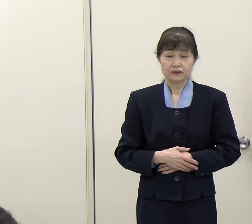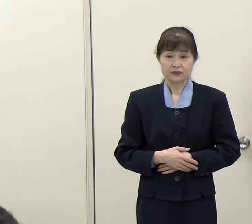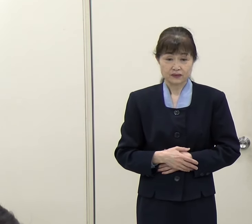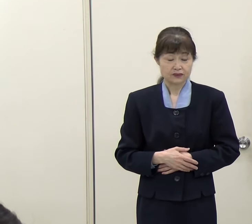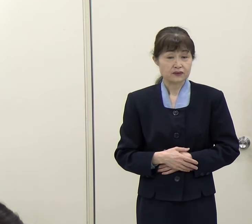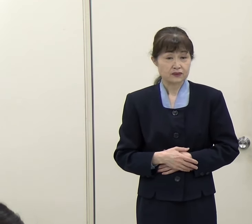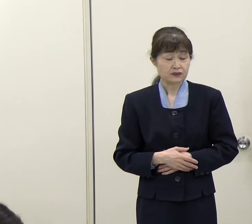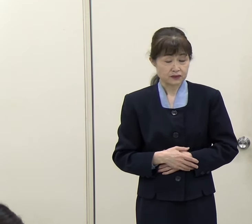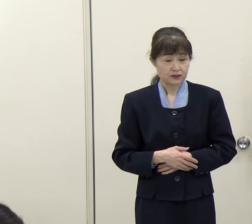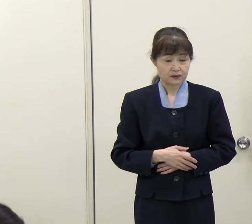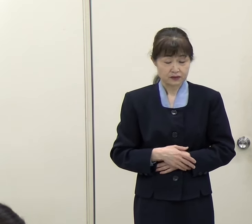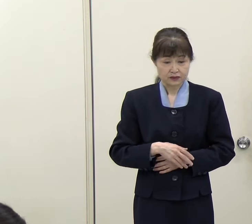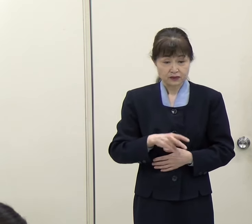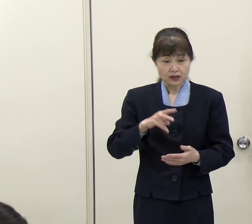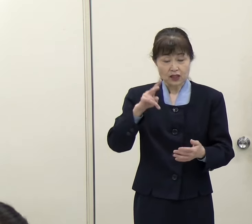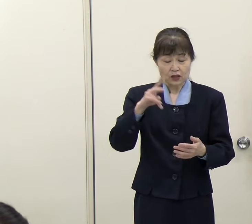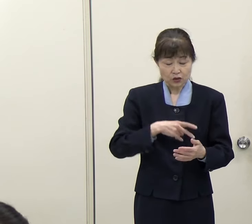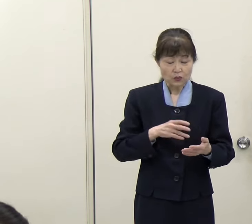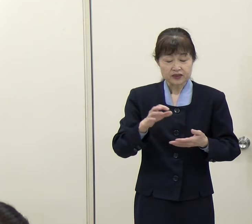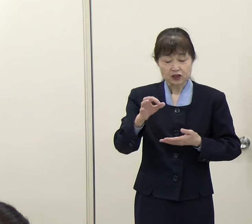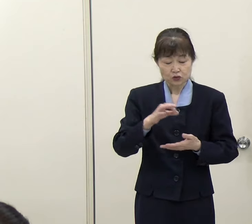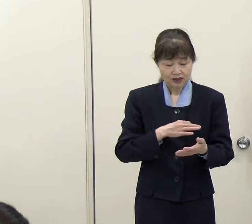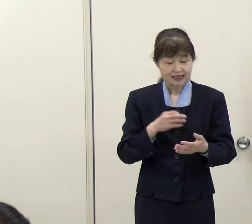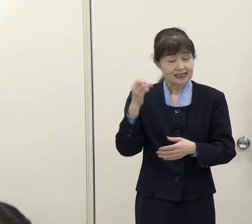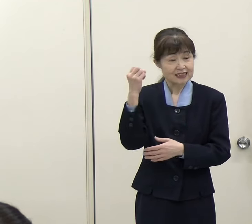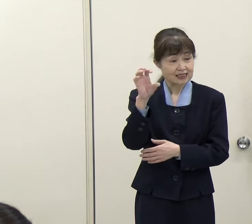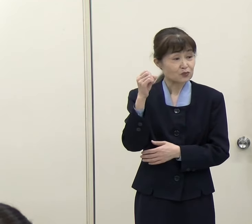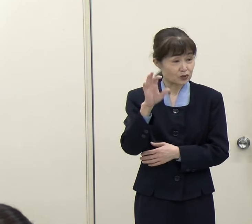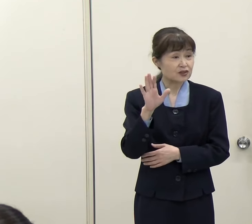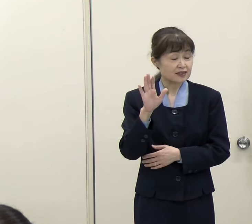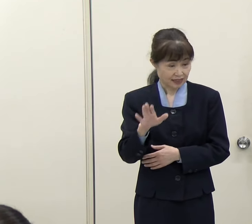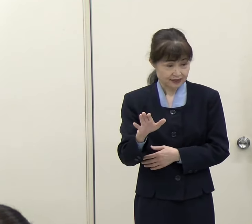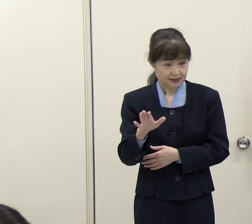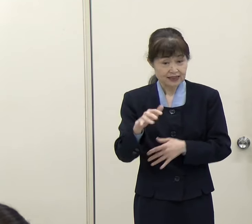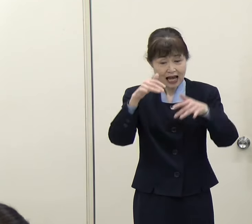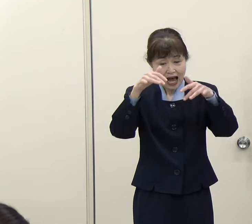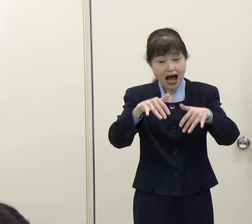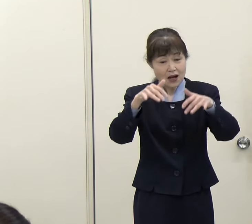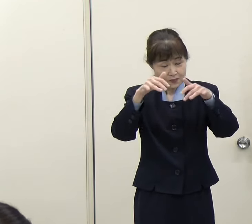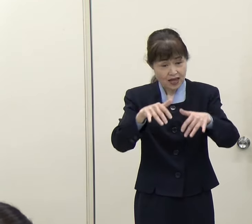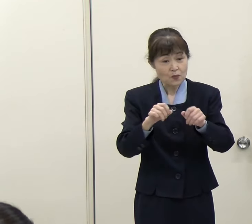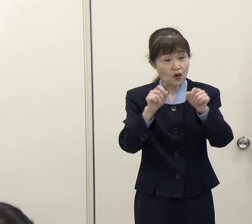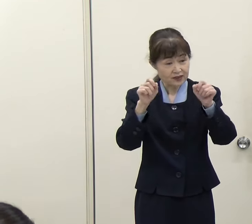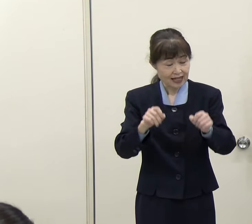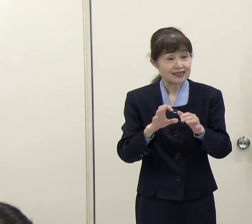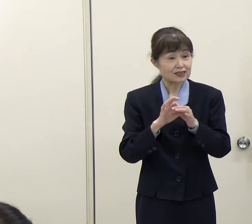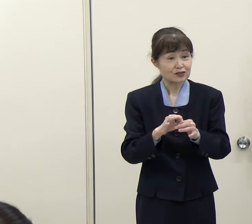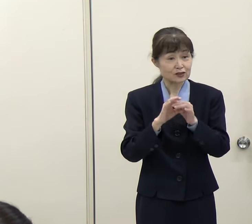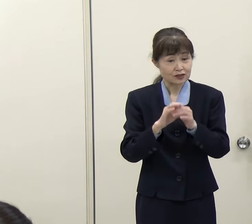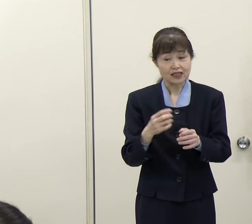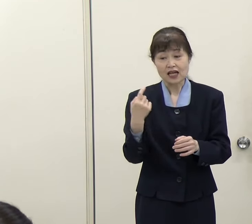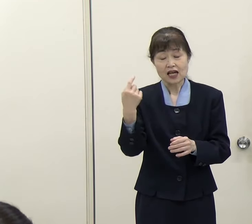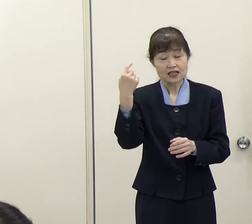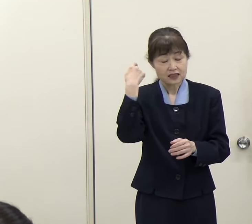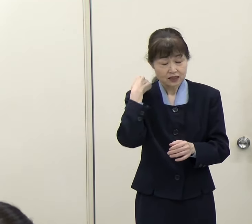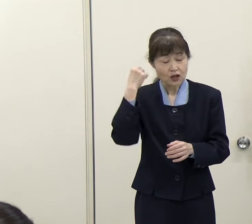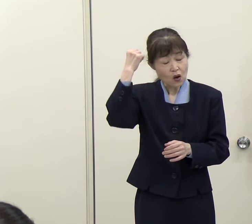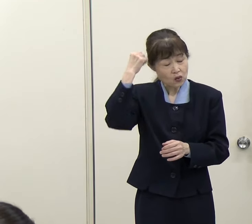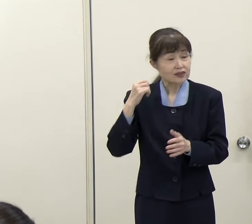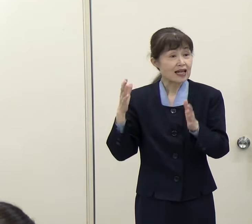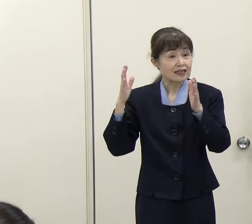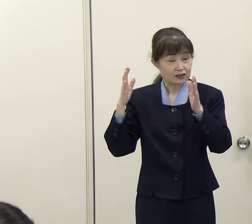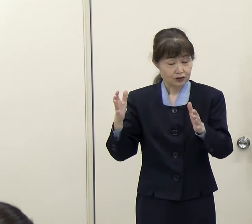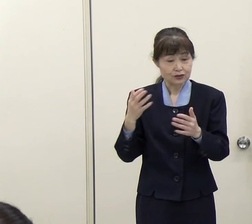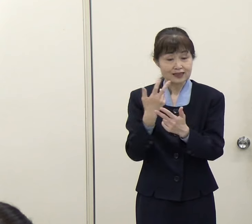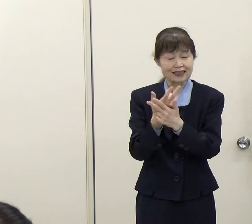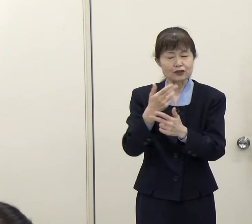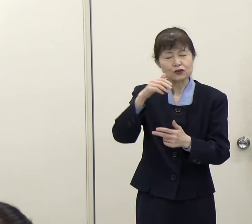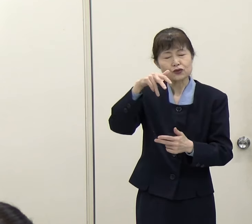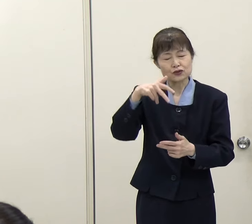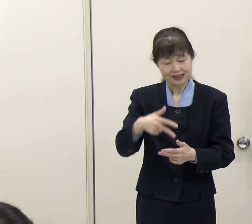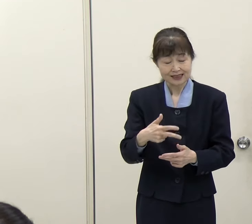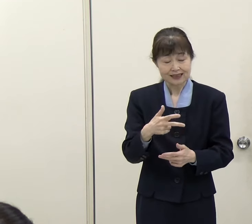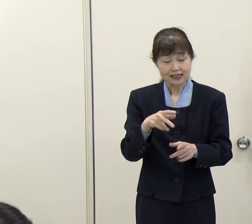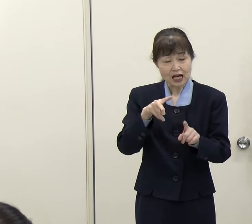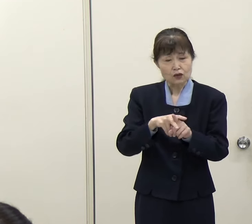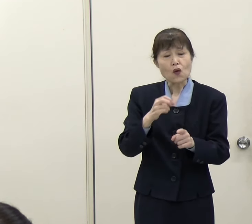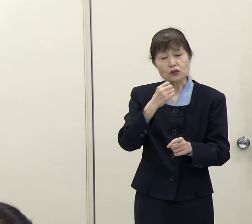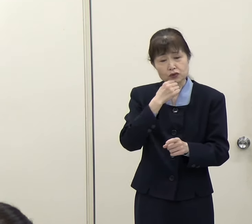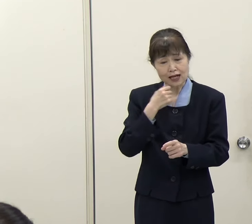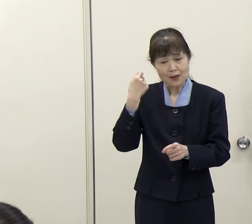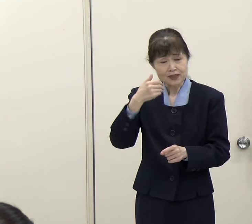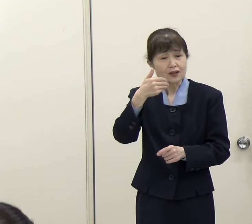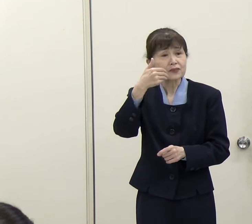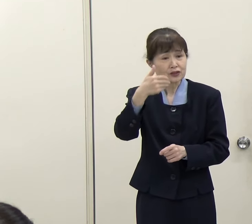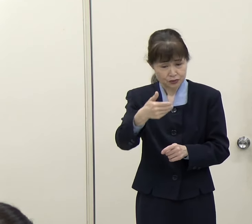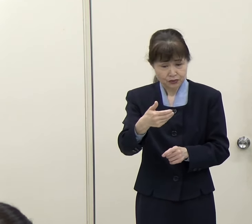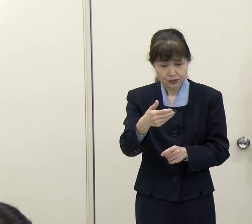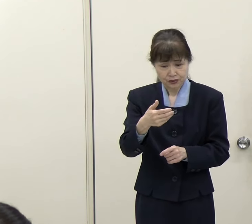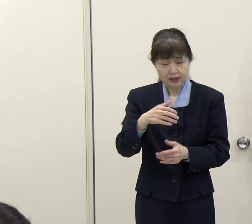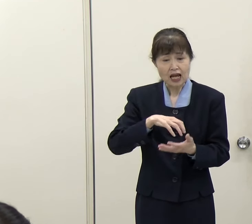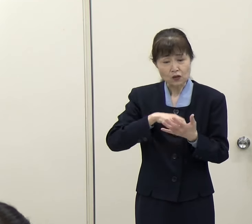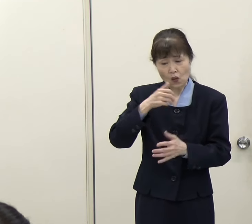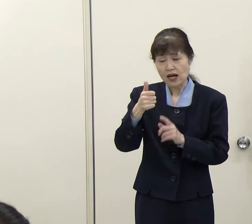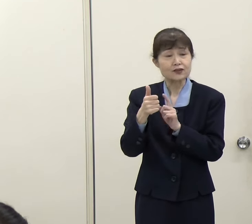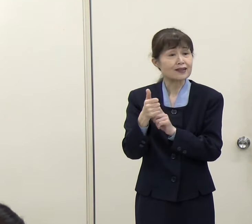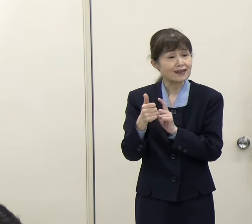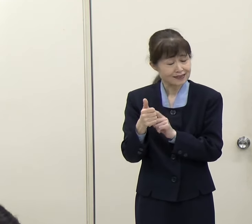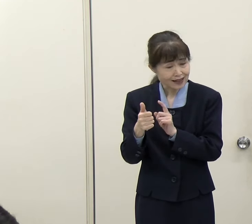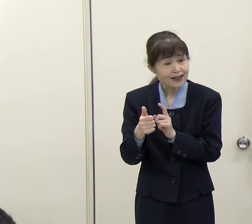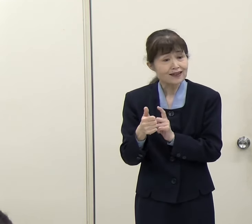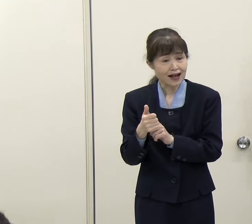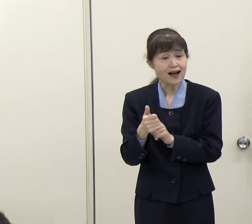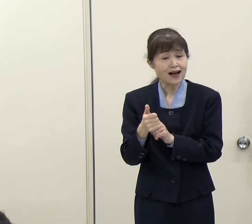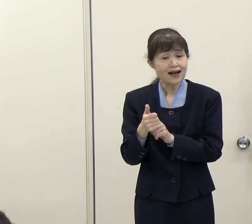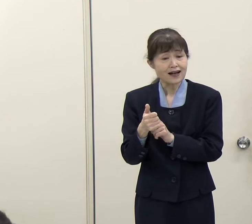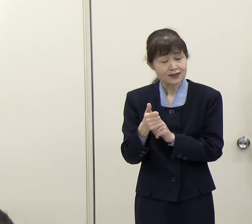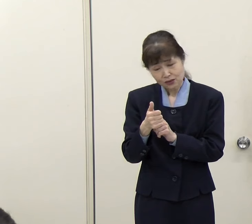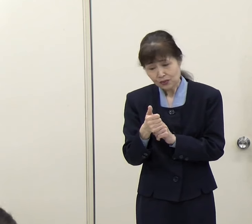（読売新聞）雨に関連して、昨日の午前中に、北九州市小倉南区で高齢男性が川で発見されるという事例があり、まだ関連を調査中ということだと思いますが、